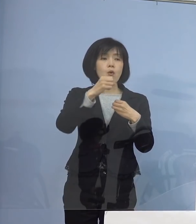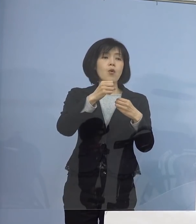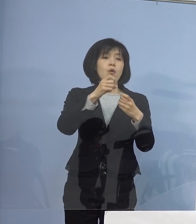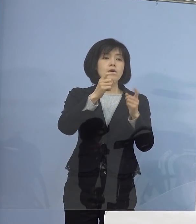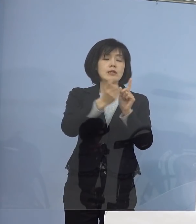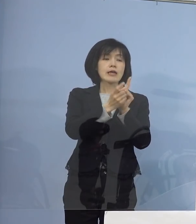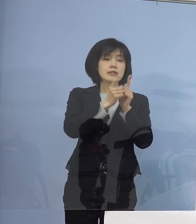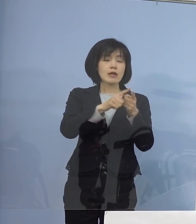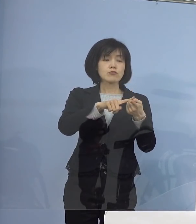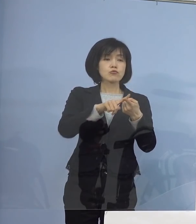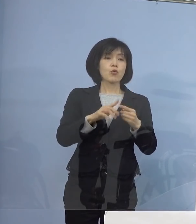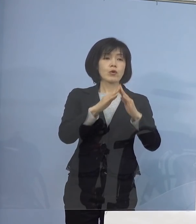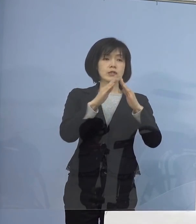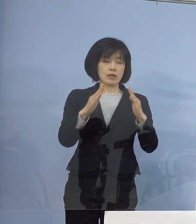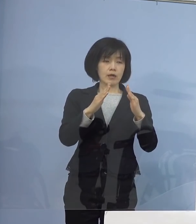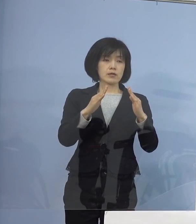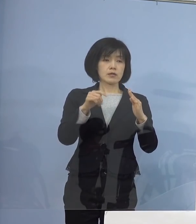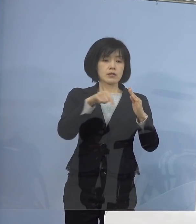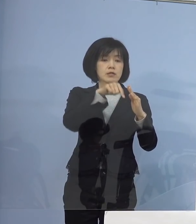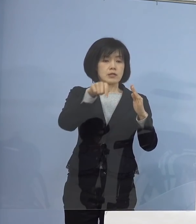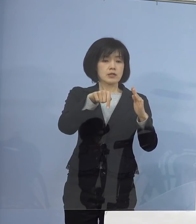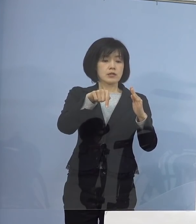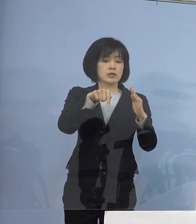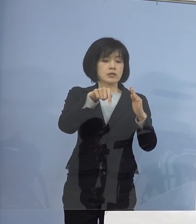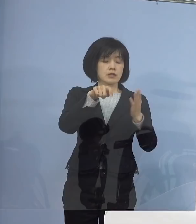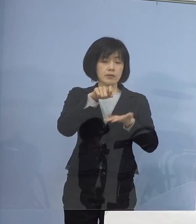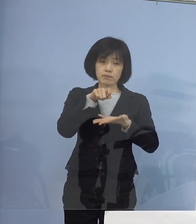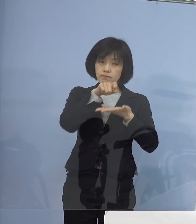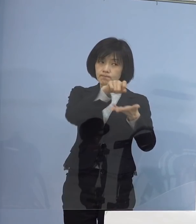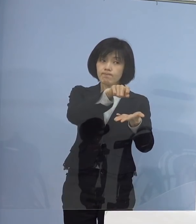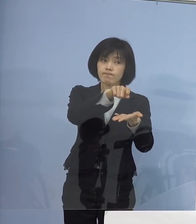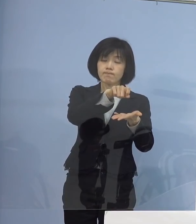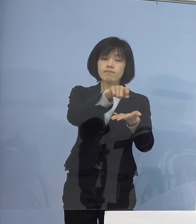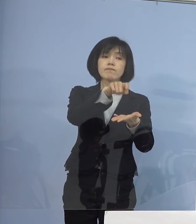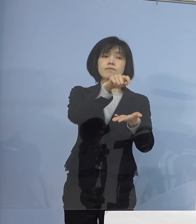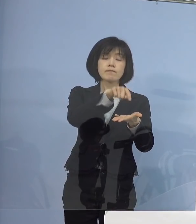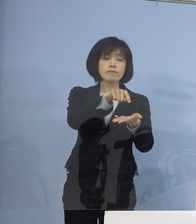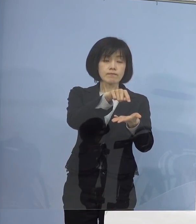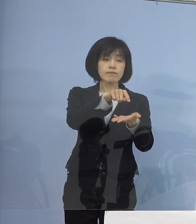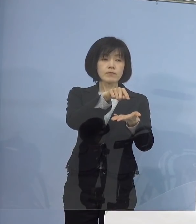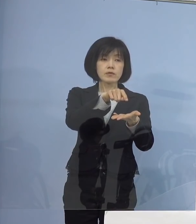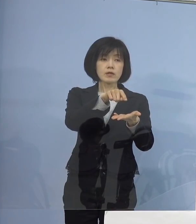最終的にはここにお諮りをさせていただいて 今、申し上げた大胆な措置